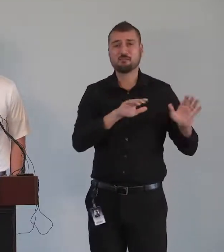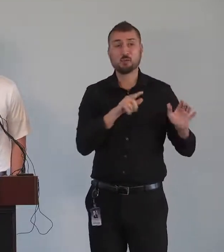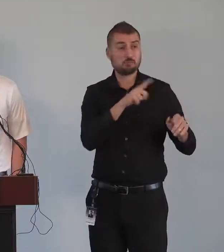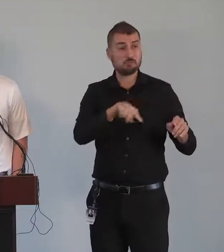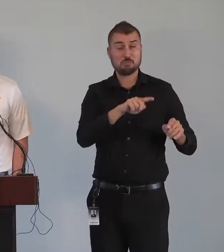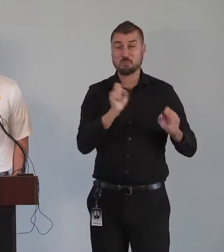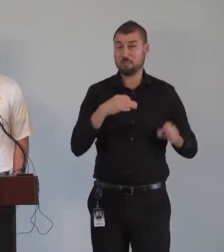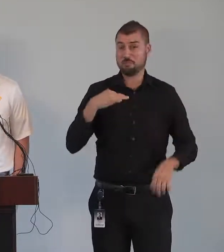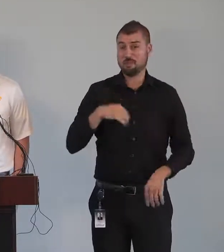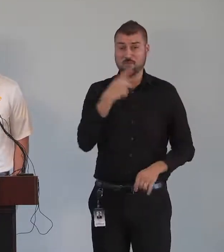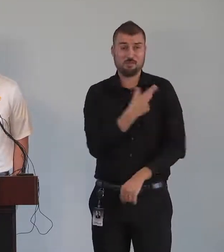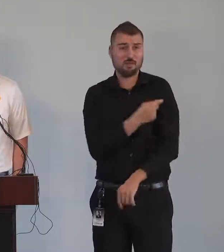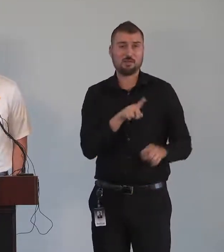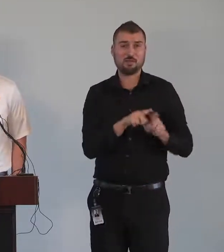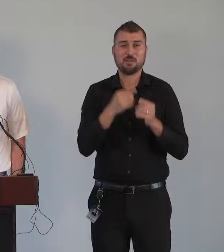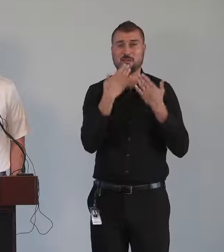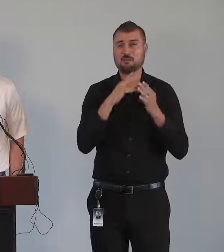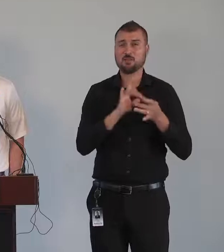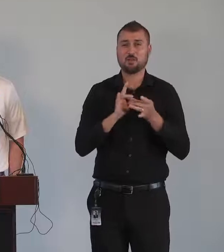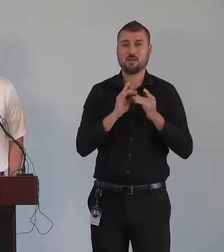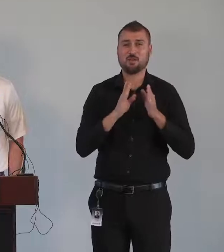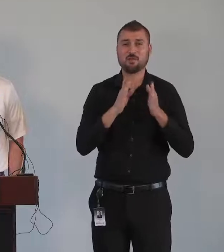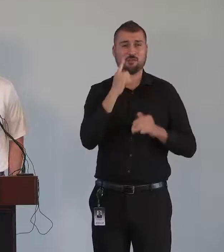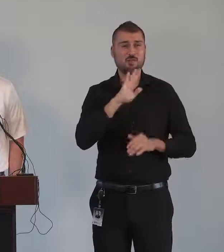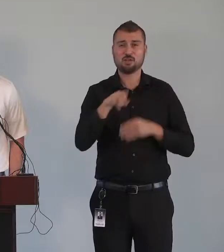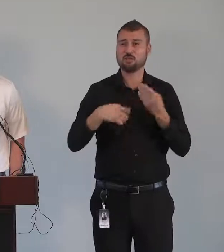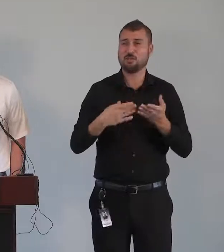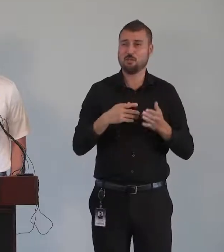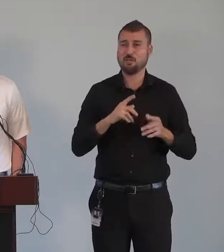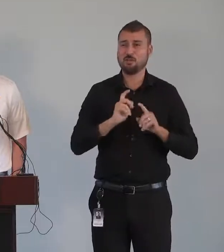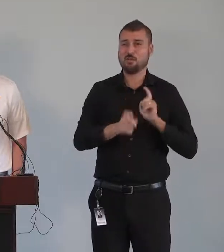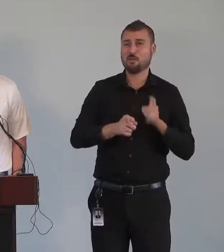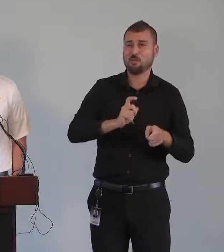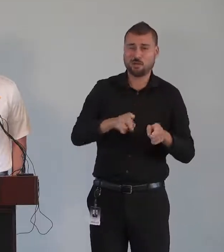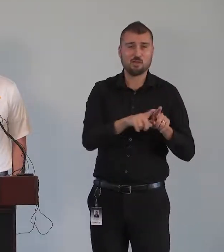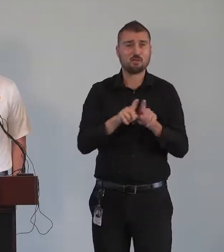me gustaría agradecer a United Way por su generosa contribución, así como a Dillons por